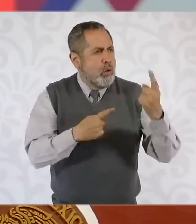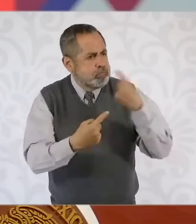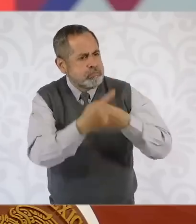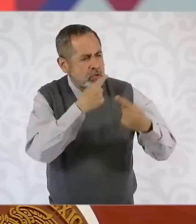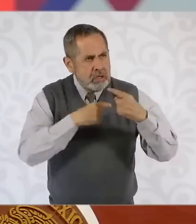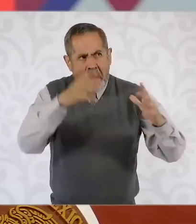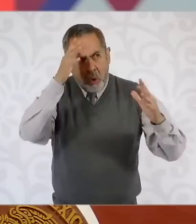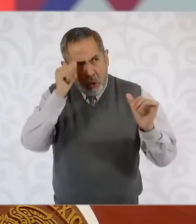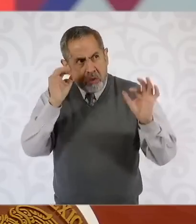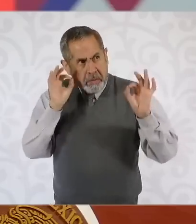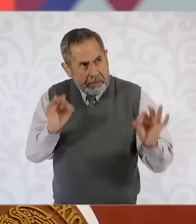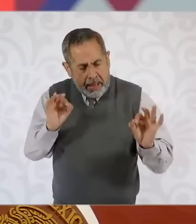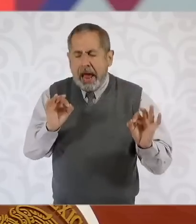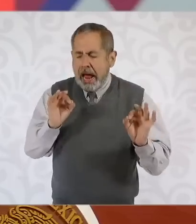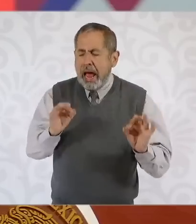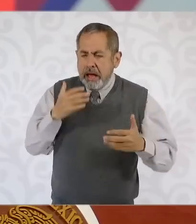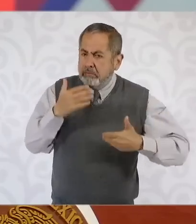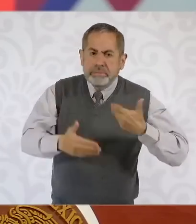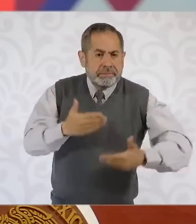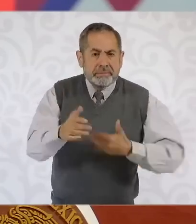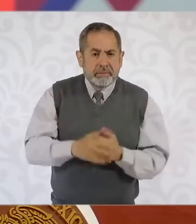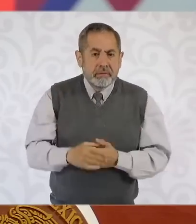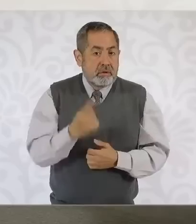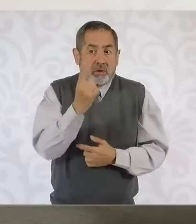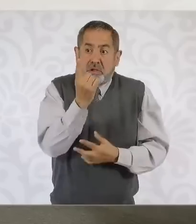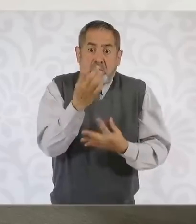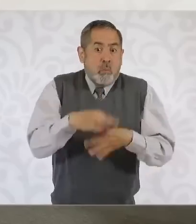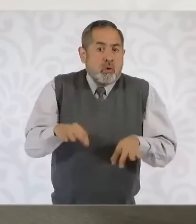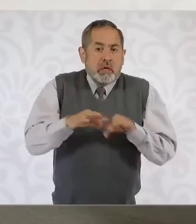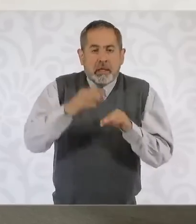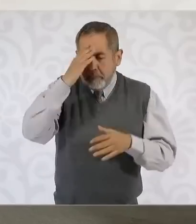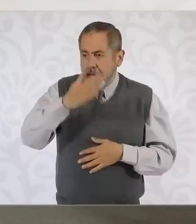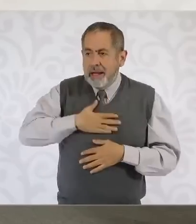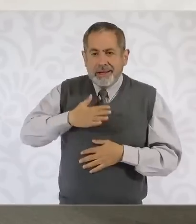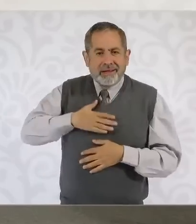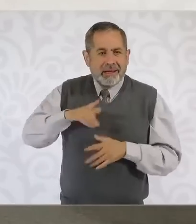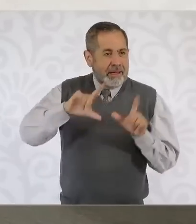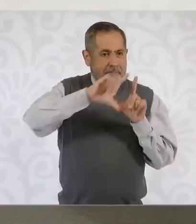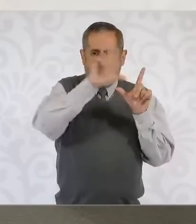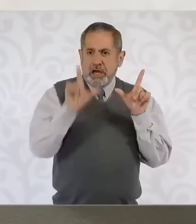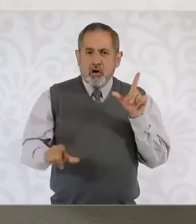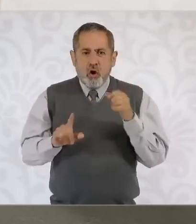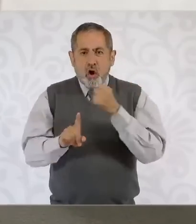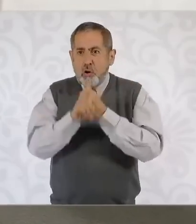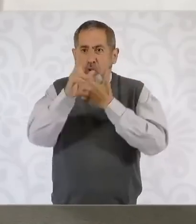a nosotros qué es lo que más nos interesa pues disminuir la violencia en el país por supuesto